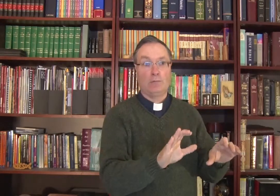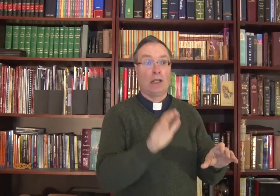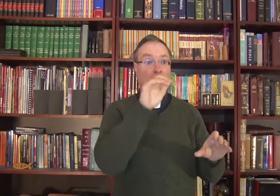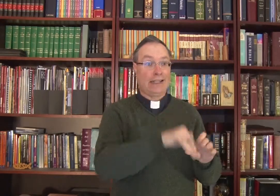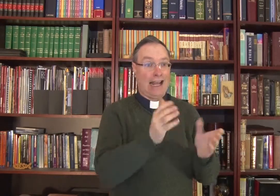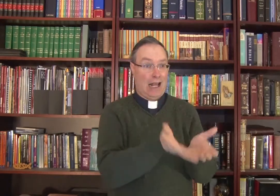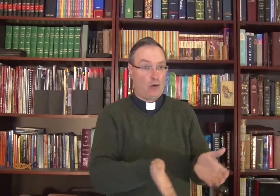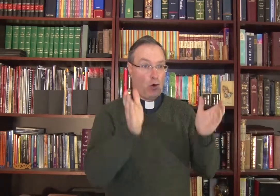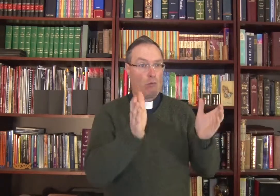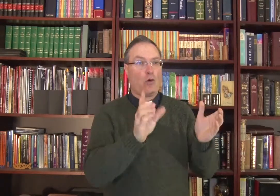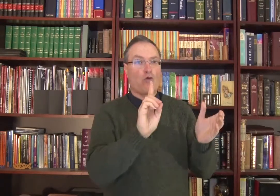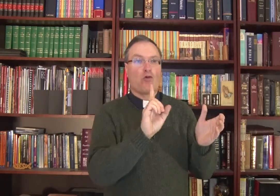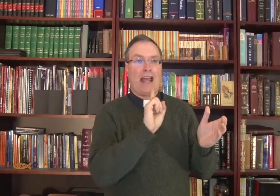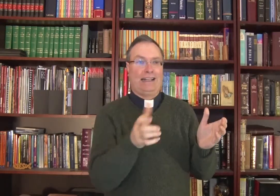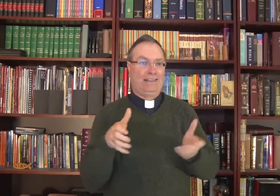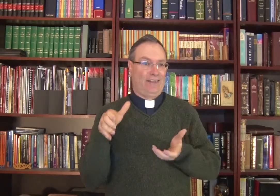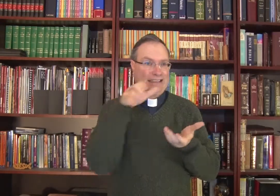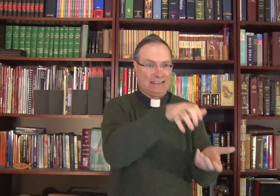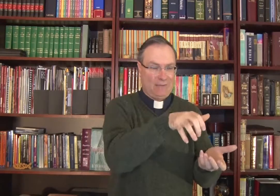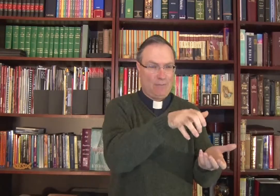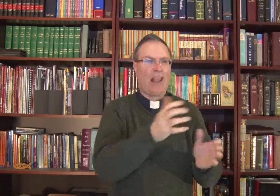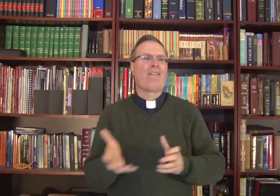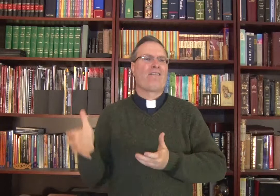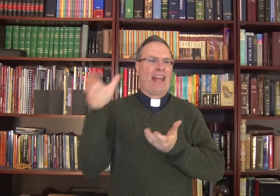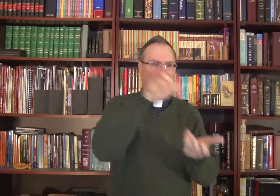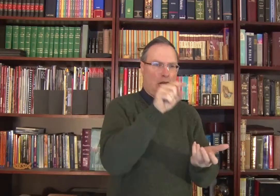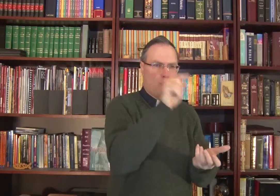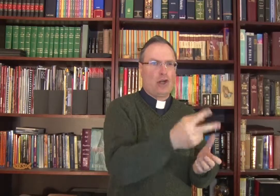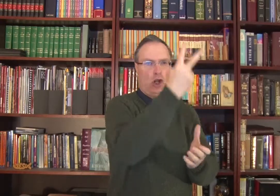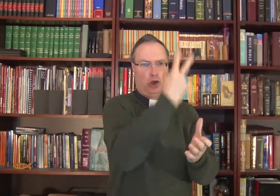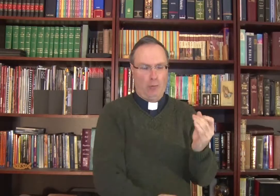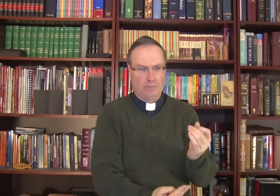Dans la coupe où elle a versé, versez-lui le double.